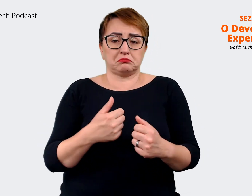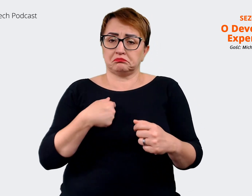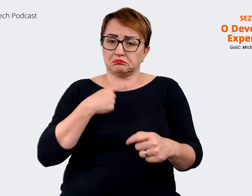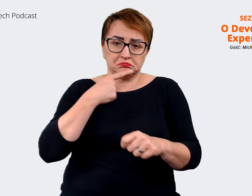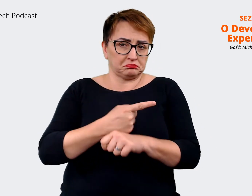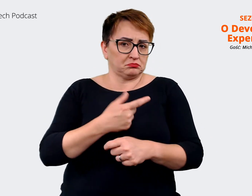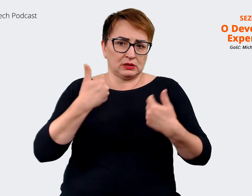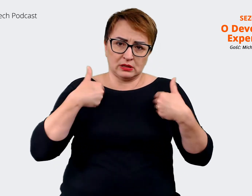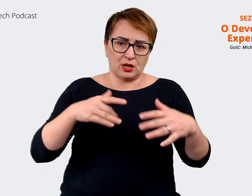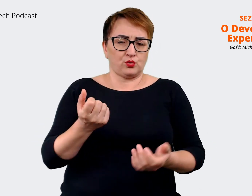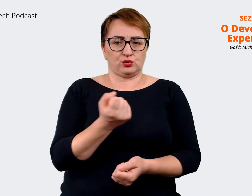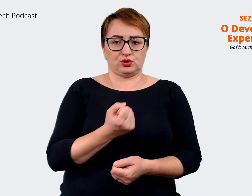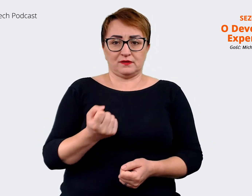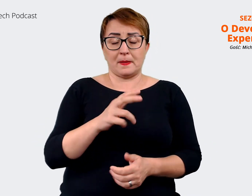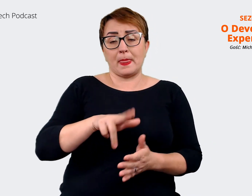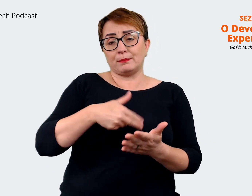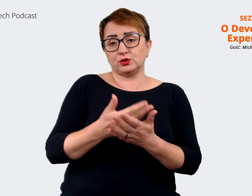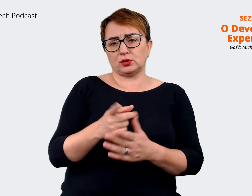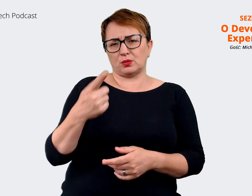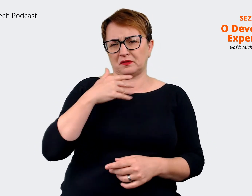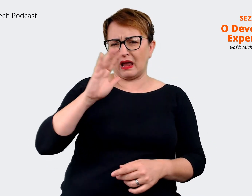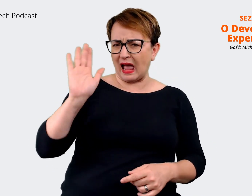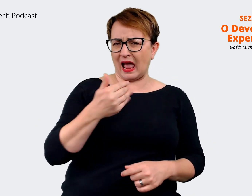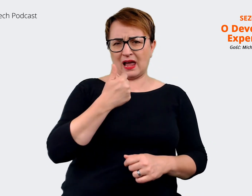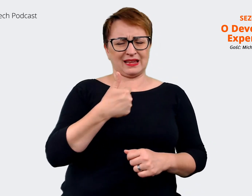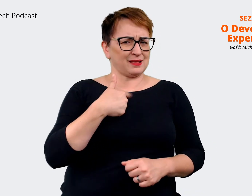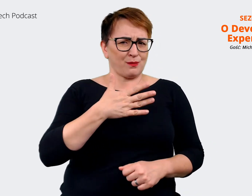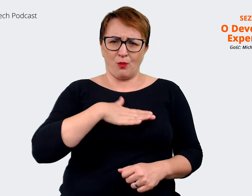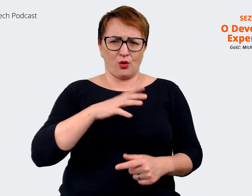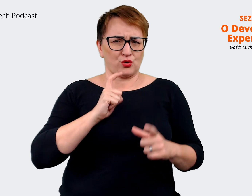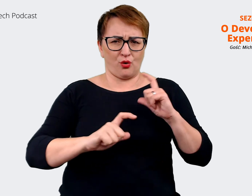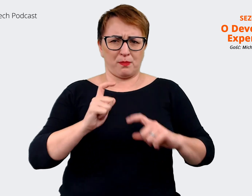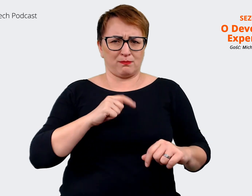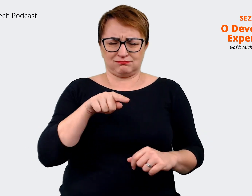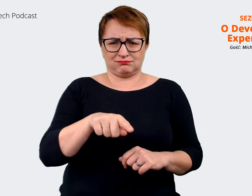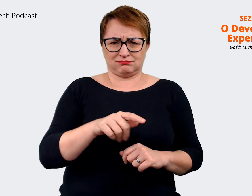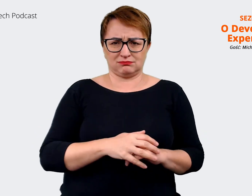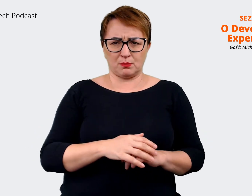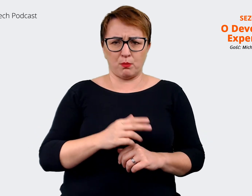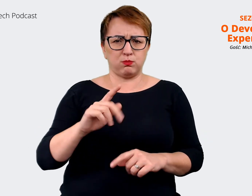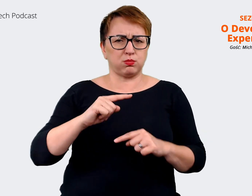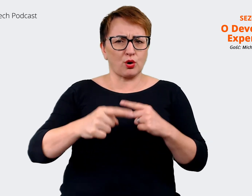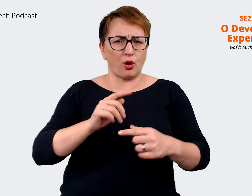kiedy stwierdzą, że np. nie podobają mi się te produkty, ja chcę zrobić po swojemu,